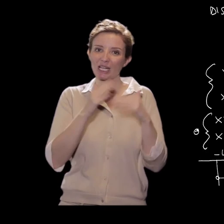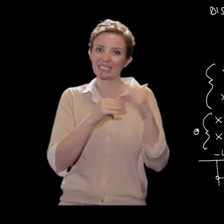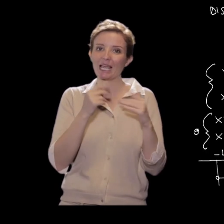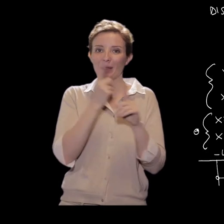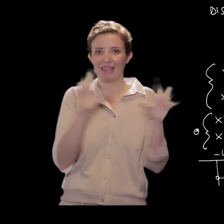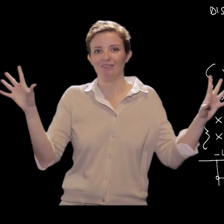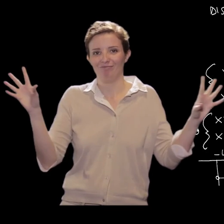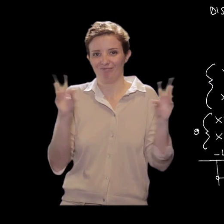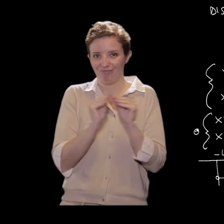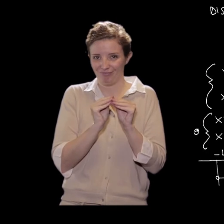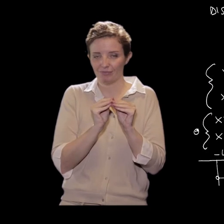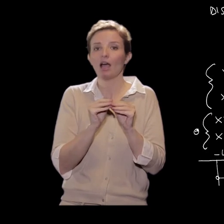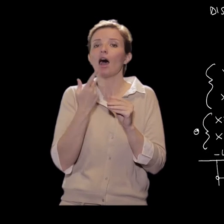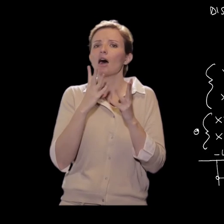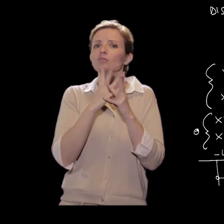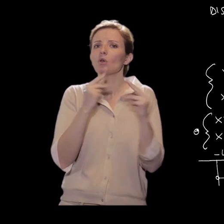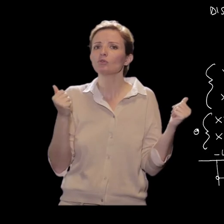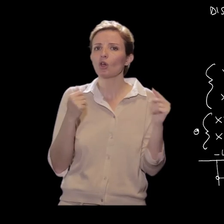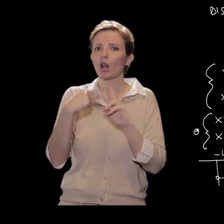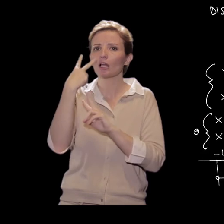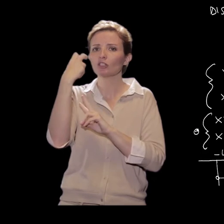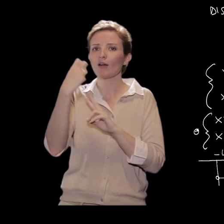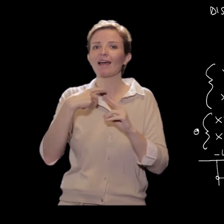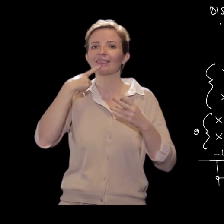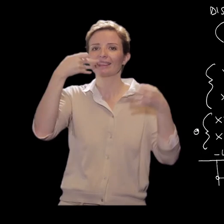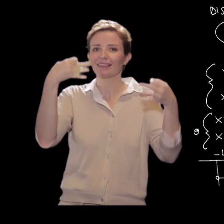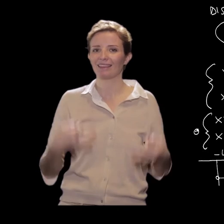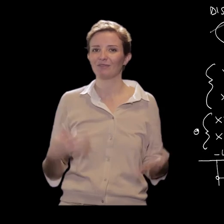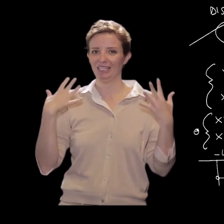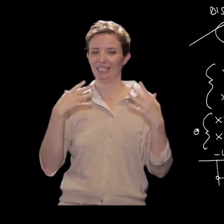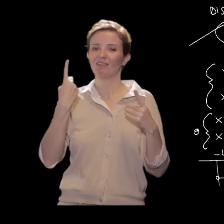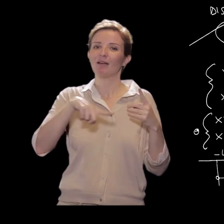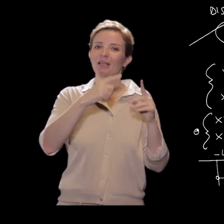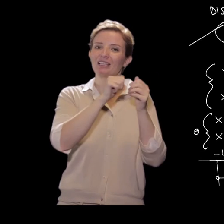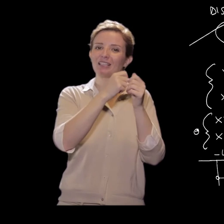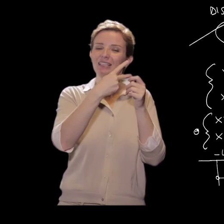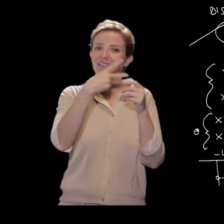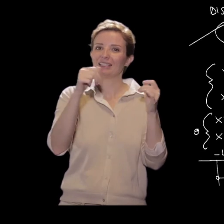e troviamo la soluzione definitiva della disequazione contenente il modulo